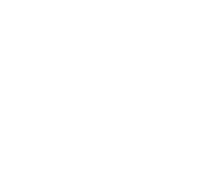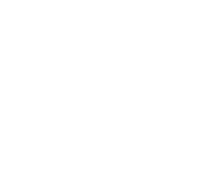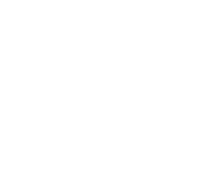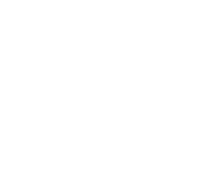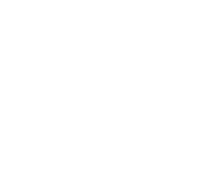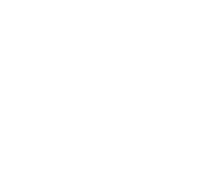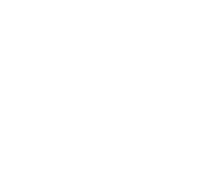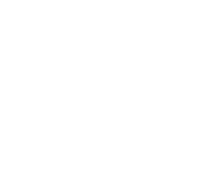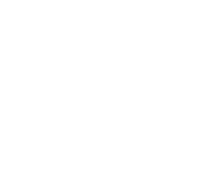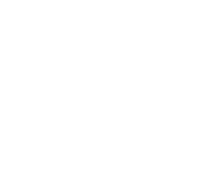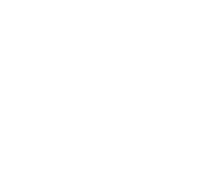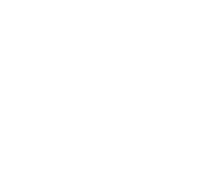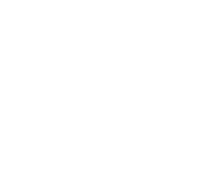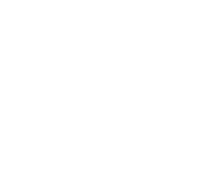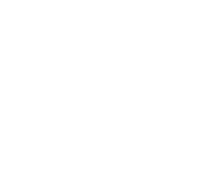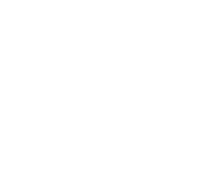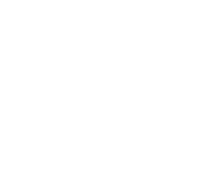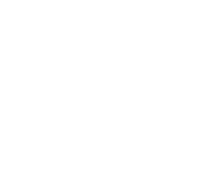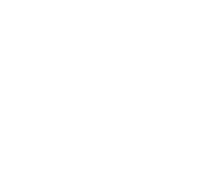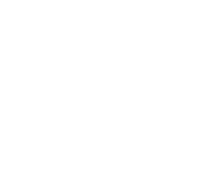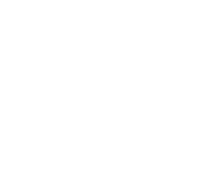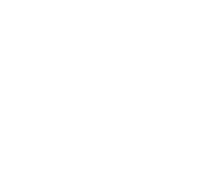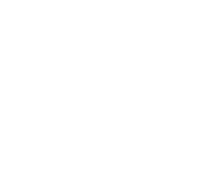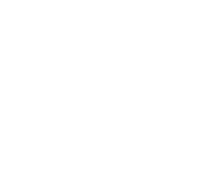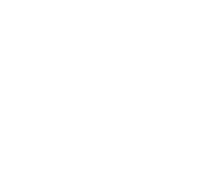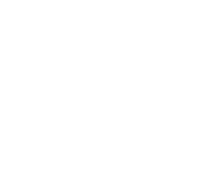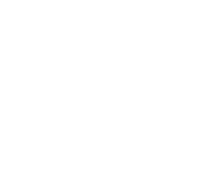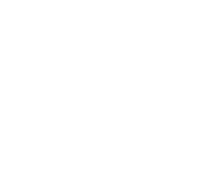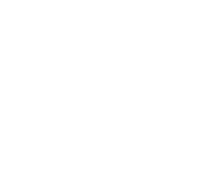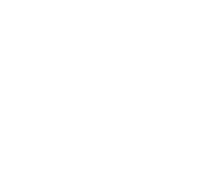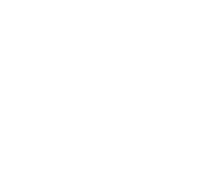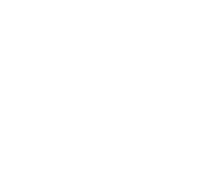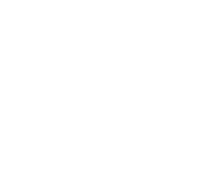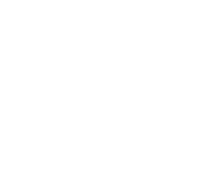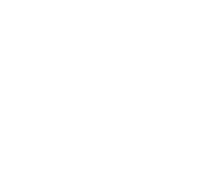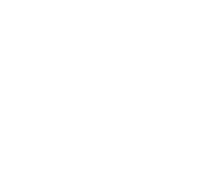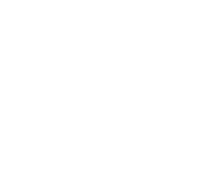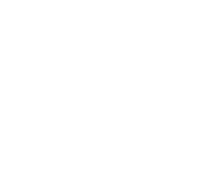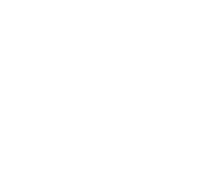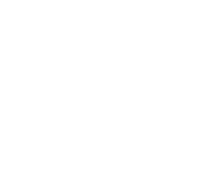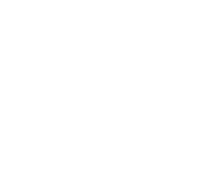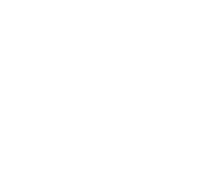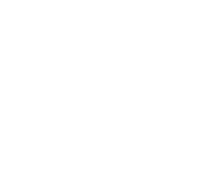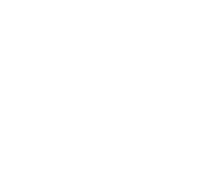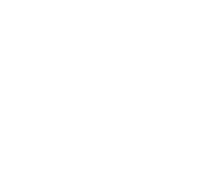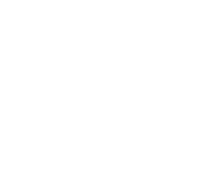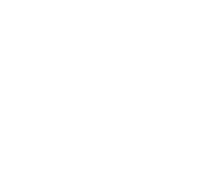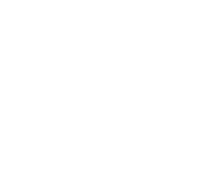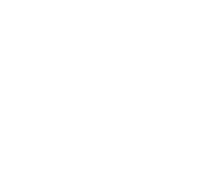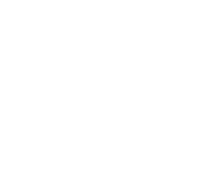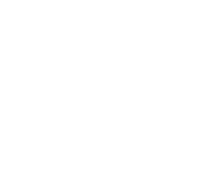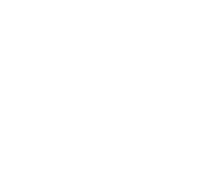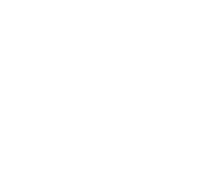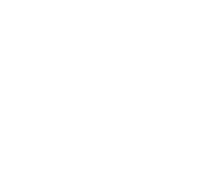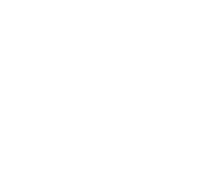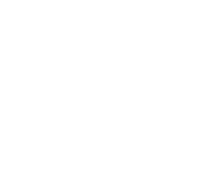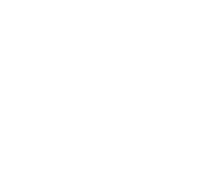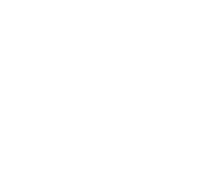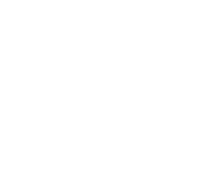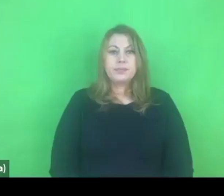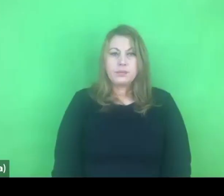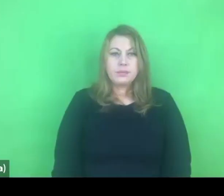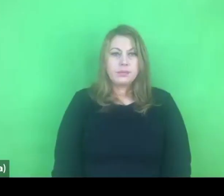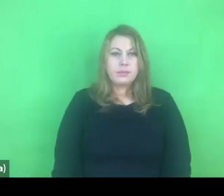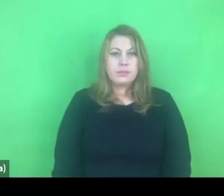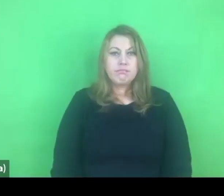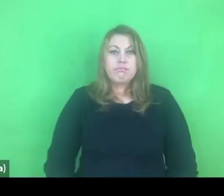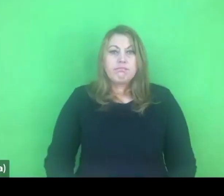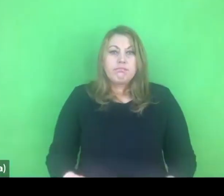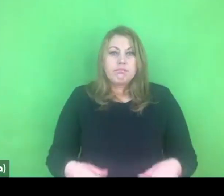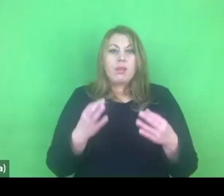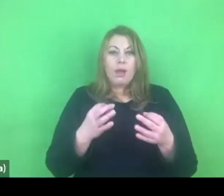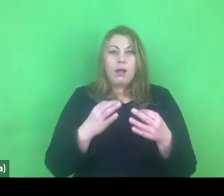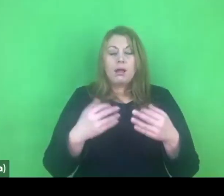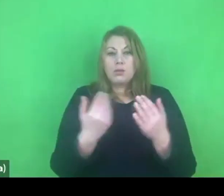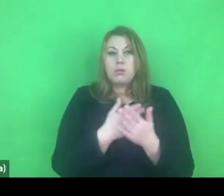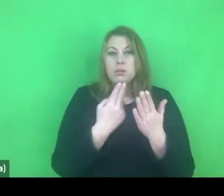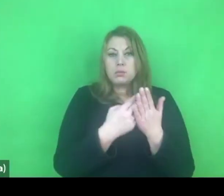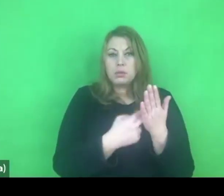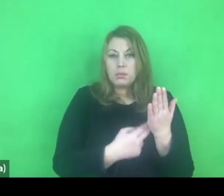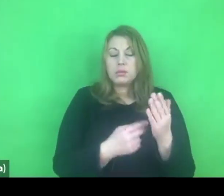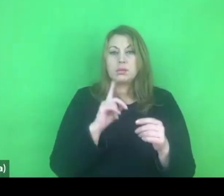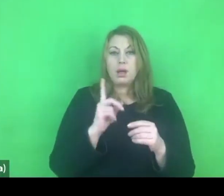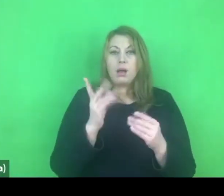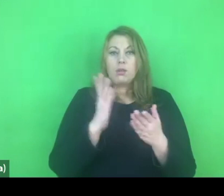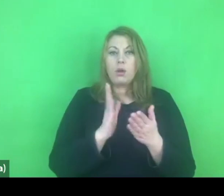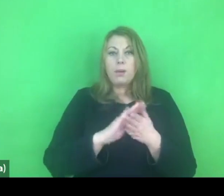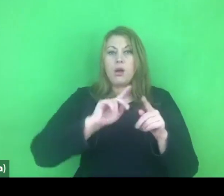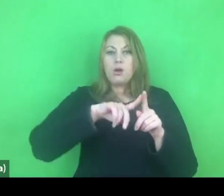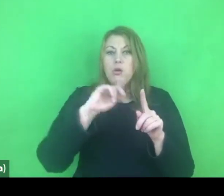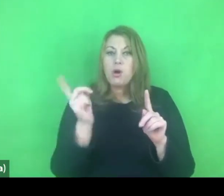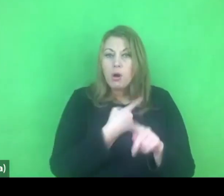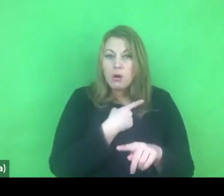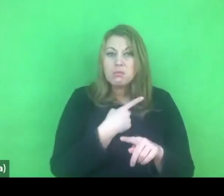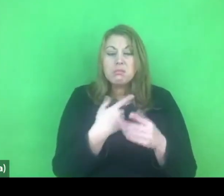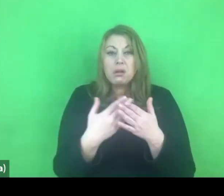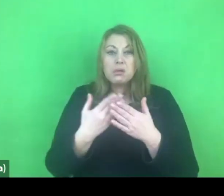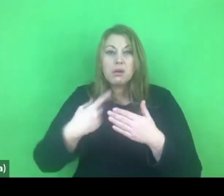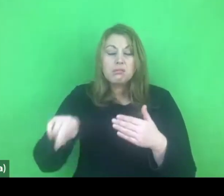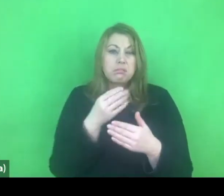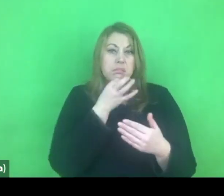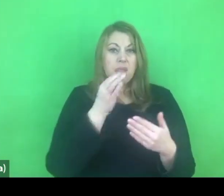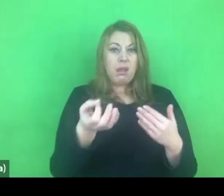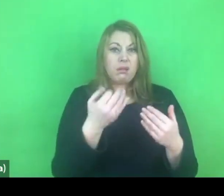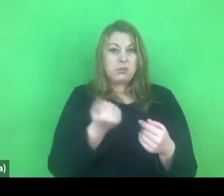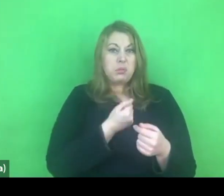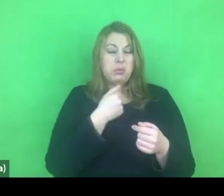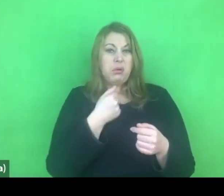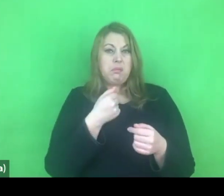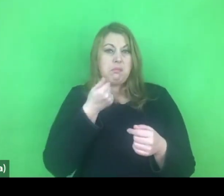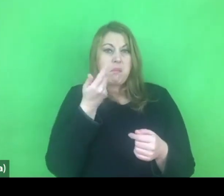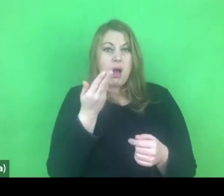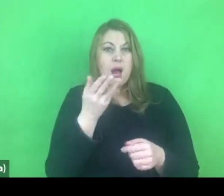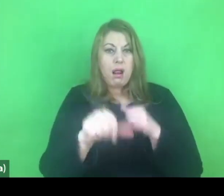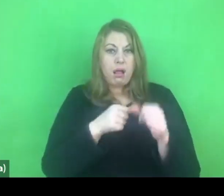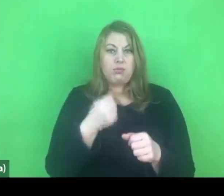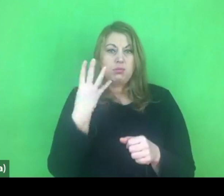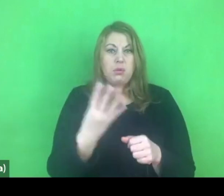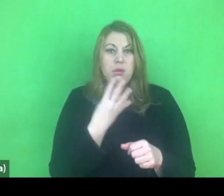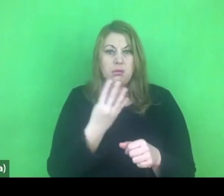To pytanie, które się od razu pojawia, to dlaczego tylko na rok? To pytanie, dlaczego program, który do tej pory obejmował kilka lat - dlaczego w tym roku będzie tak krótkim okresem?